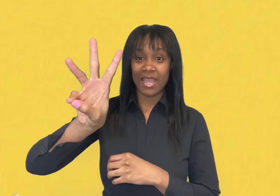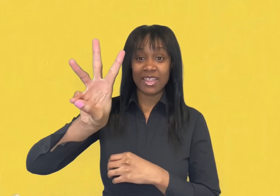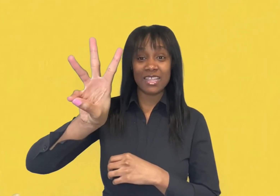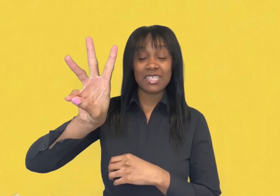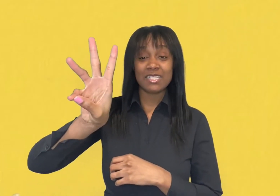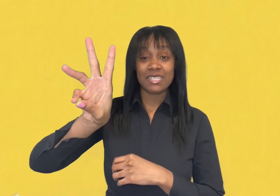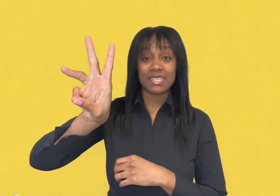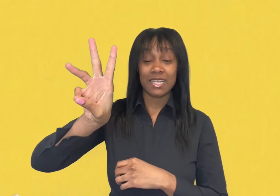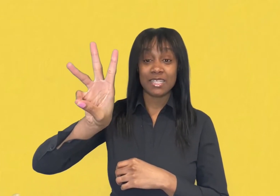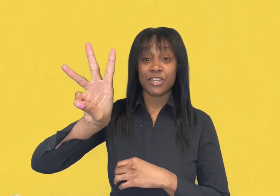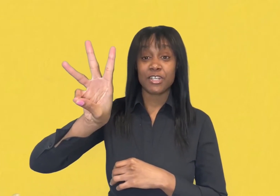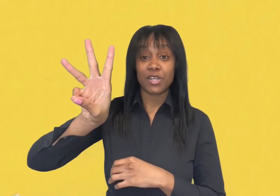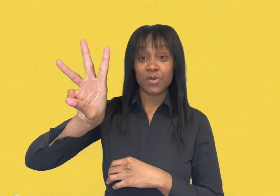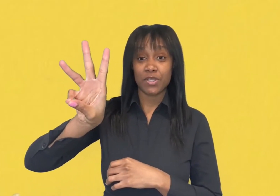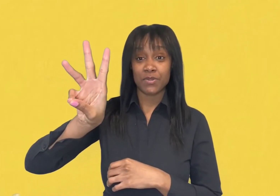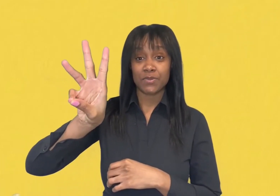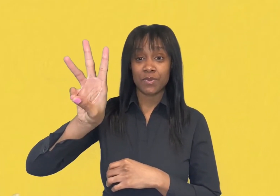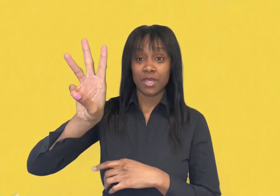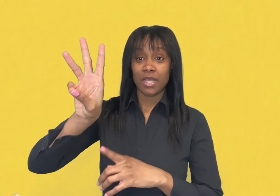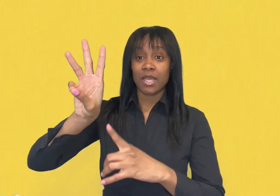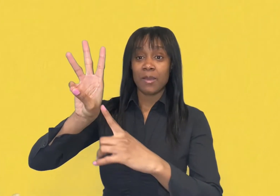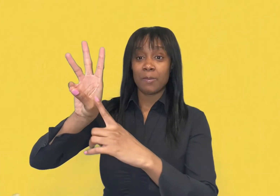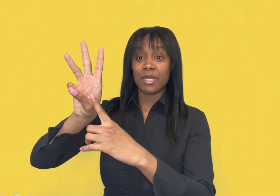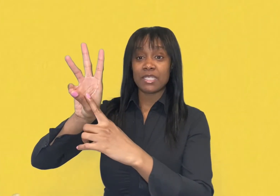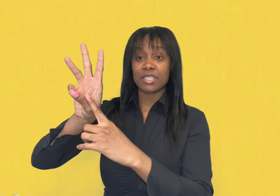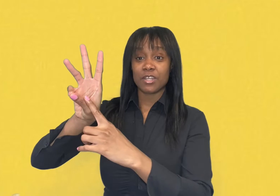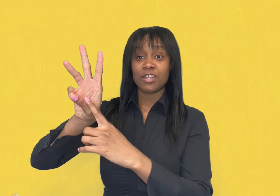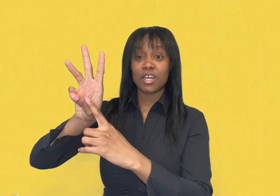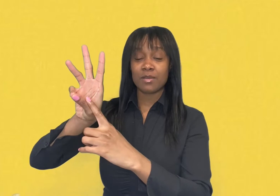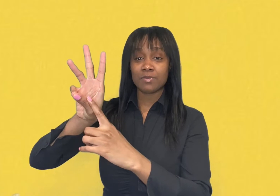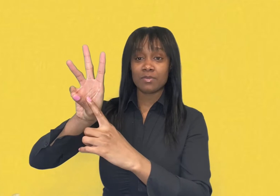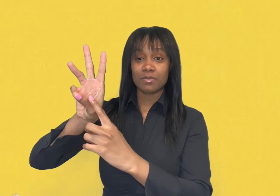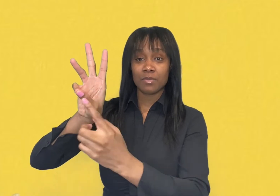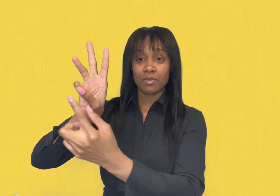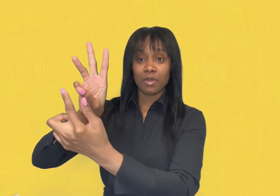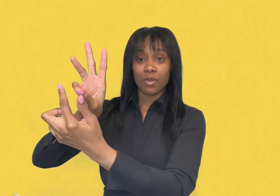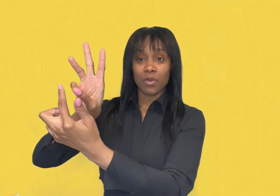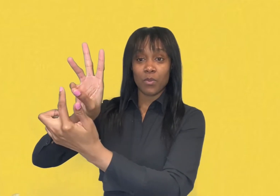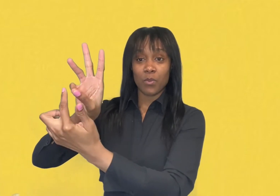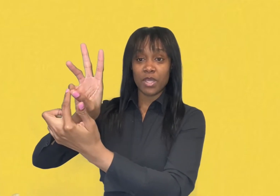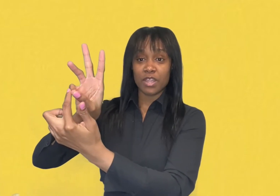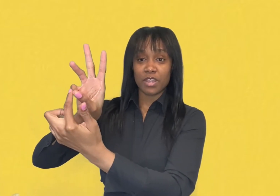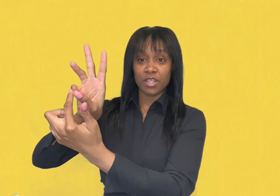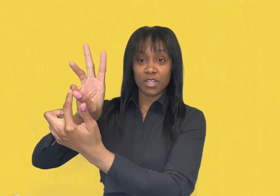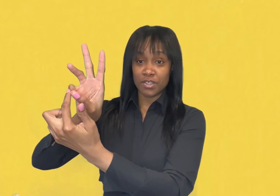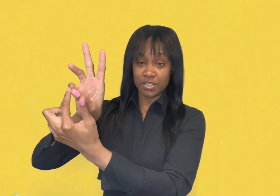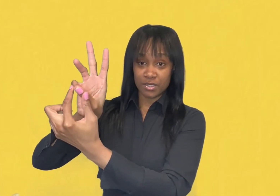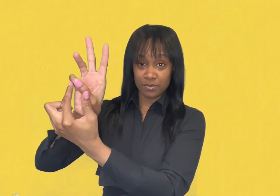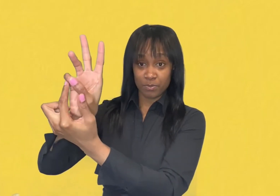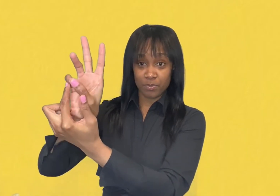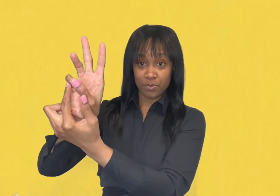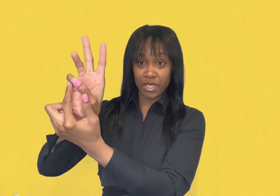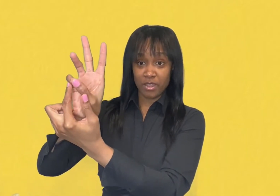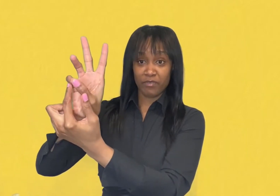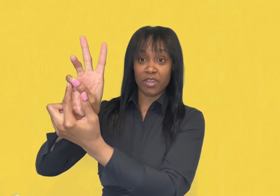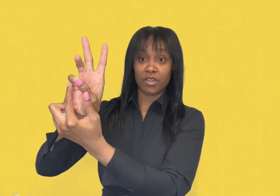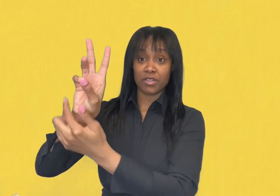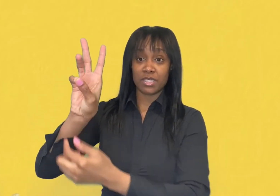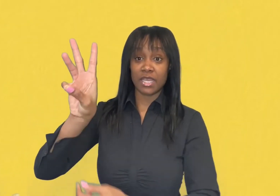Ini adalah huruf W. Tempatkan ibu jari Anda bersama dengan kelingking